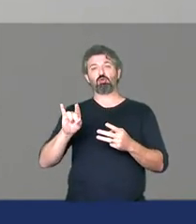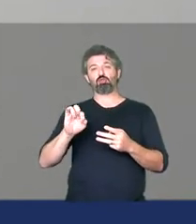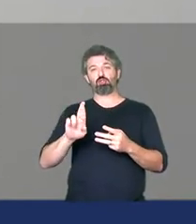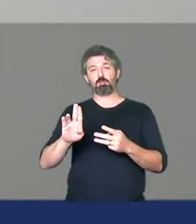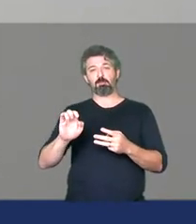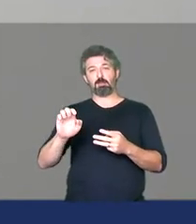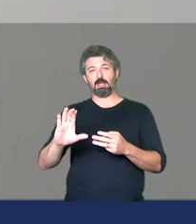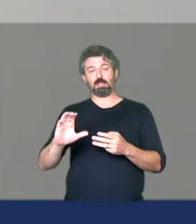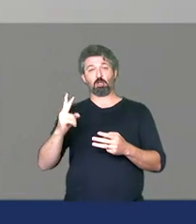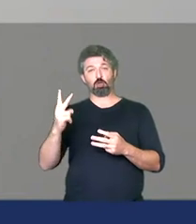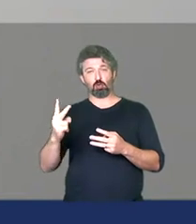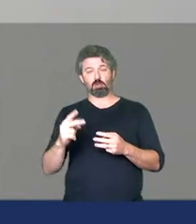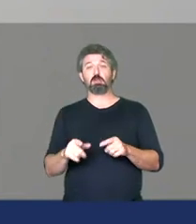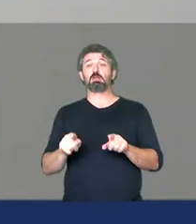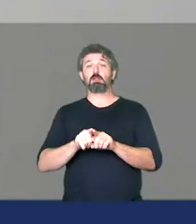E AGORA A ALDIR BLANC 2, INCLUSIVE O NOSSO LÍDER TADEU